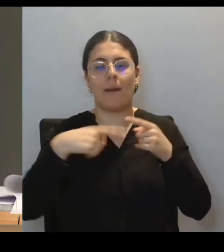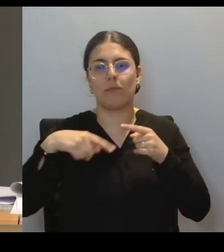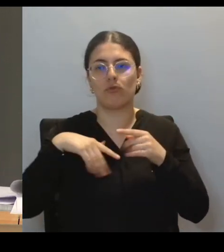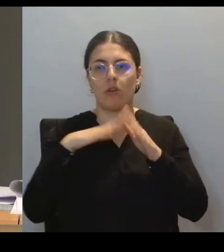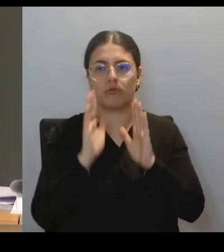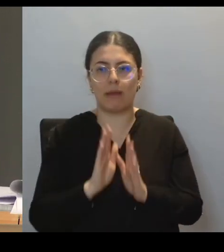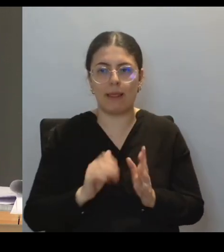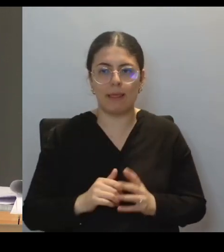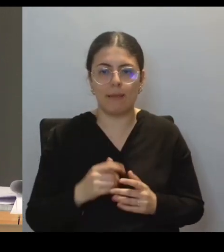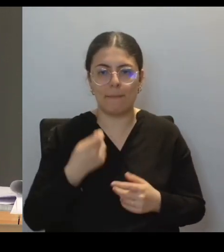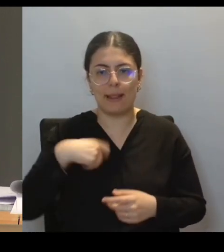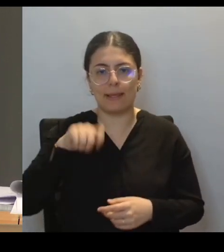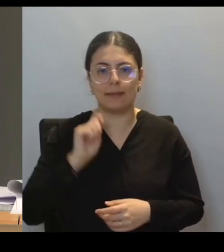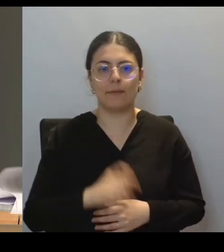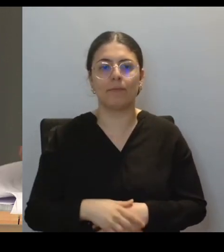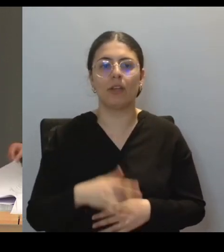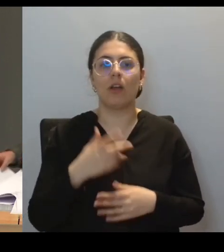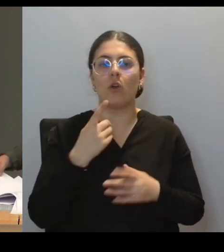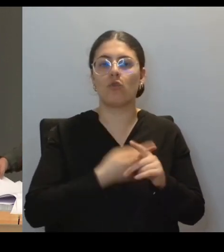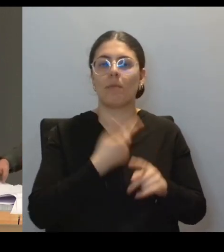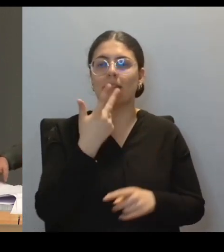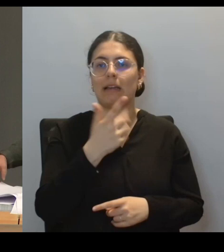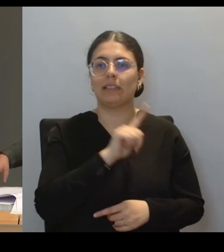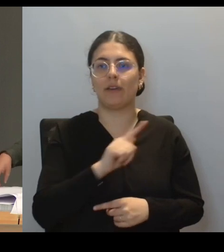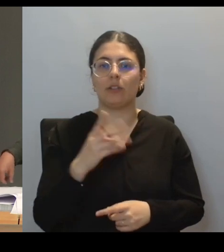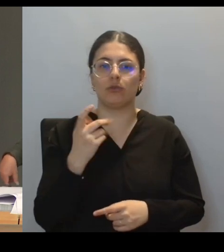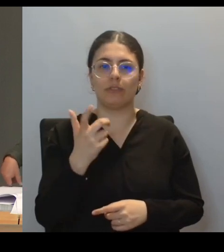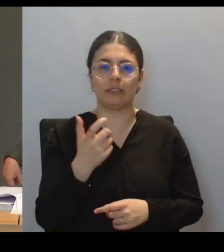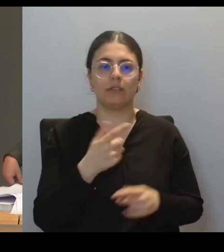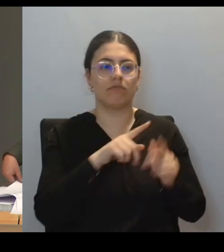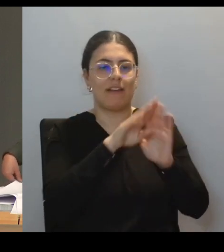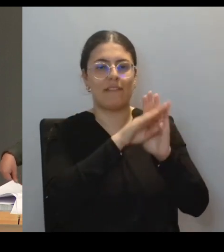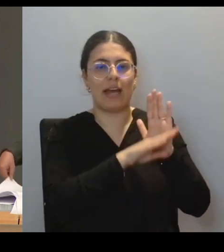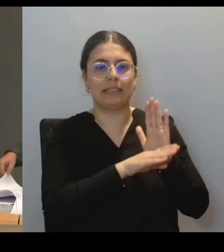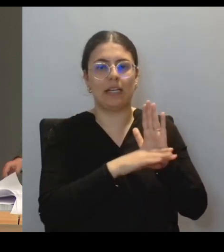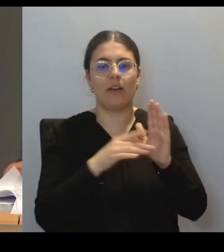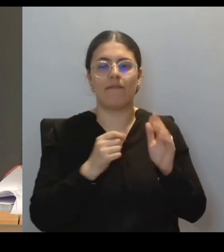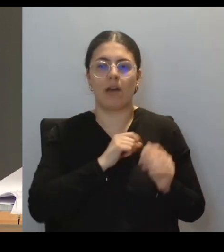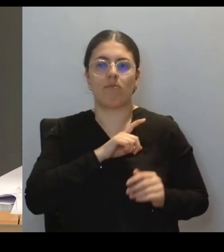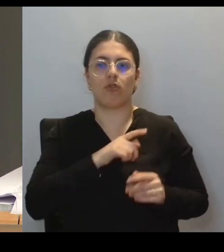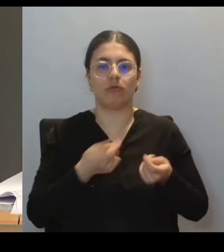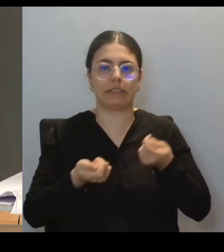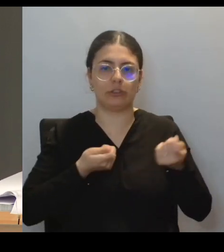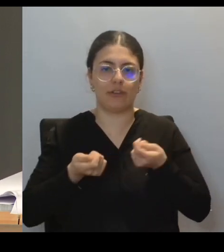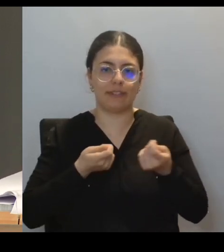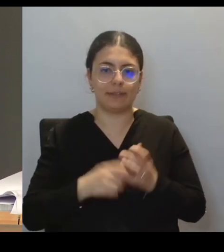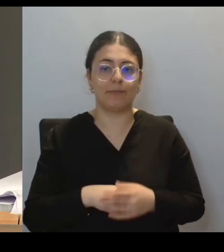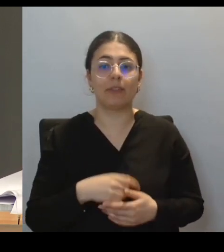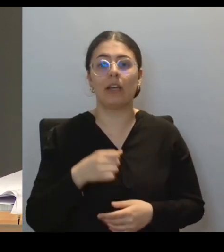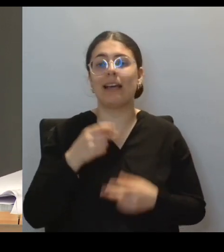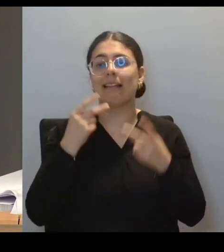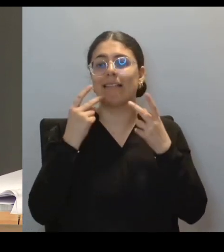Vermögensgeschäfte der Dringlichkeit haben Sie bereits eingangs zugestimmt. Eine Beratung ist nicht vorgesehen.